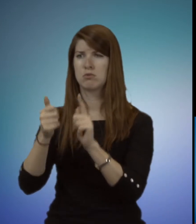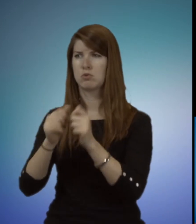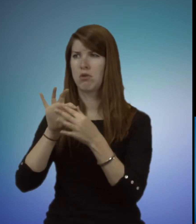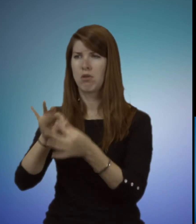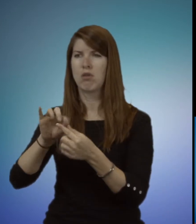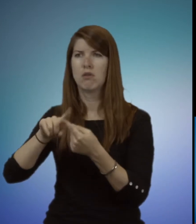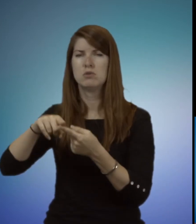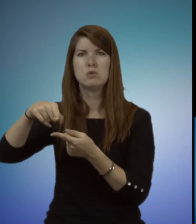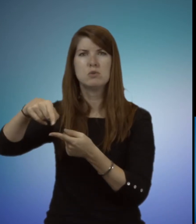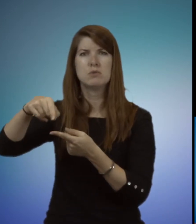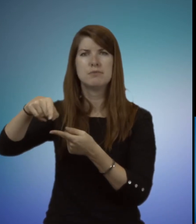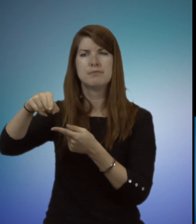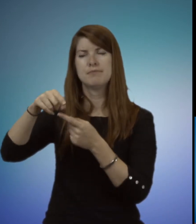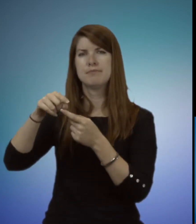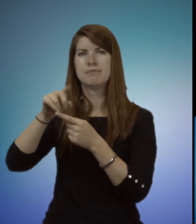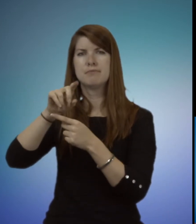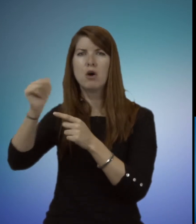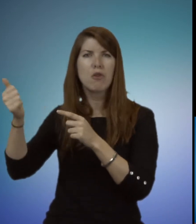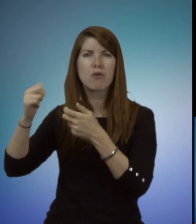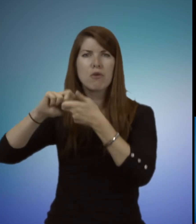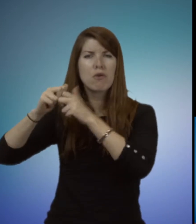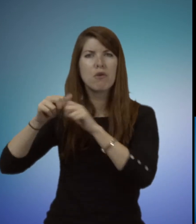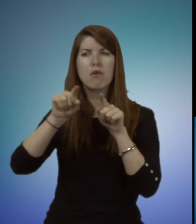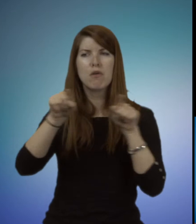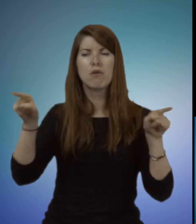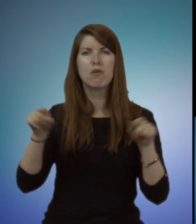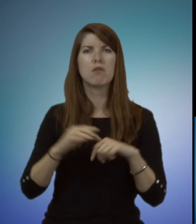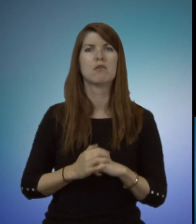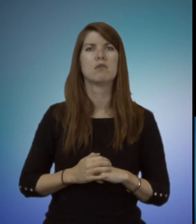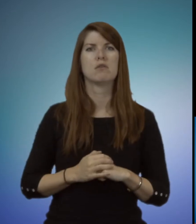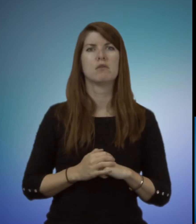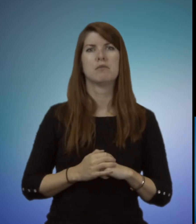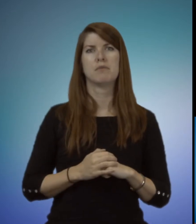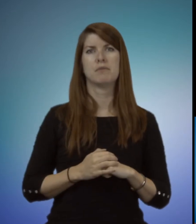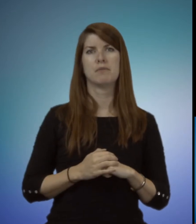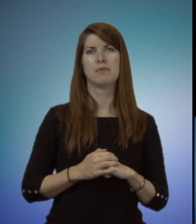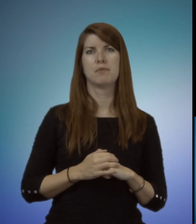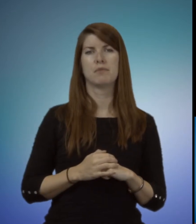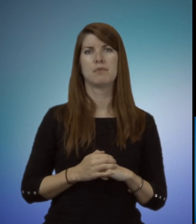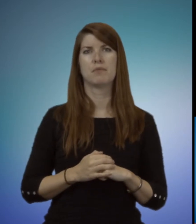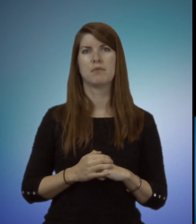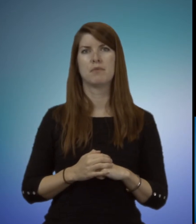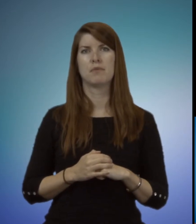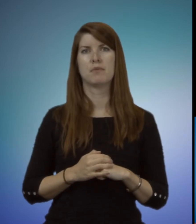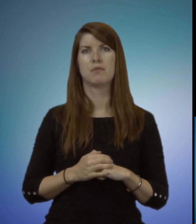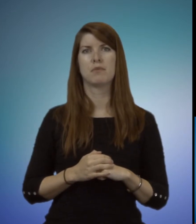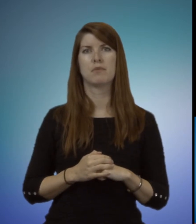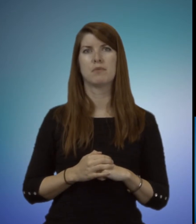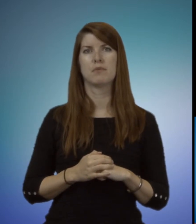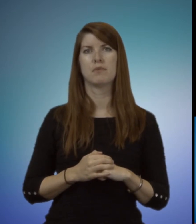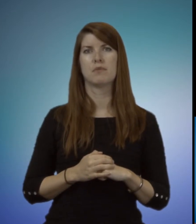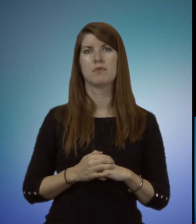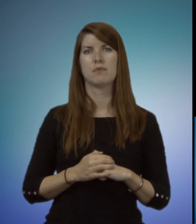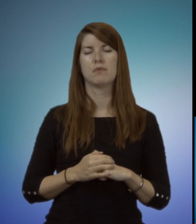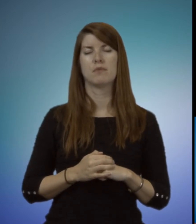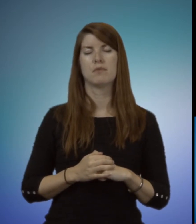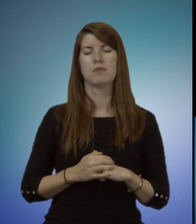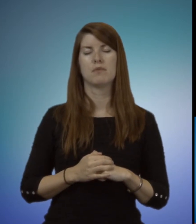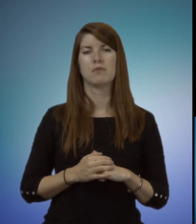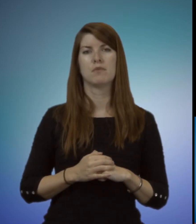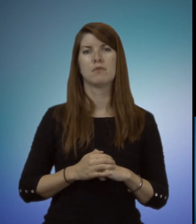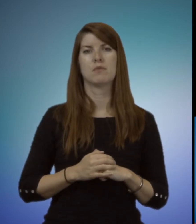qué es lo que provoca la pérdida de audición y qué otra cosa podría estar asociada con su